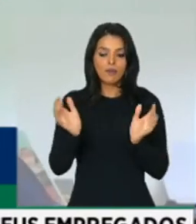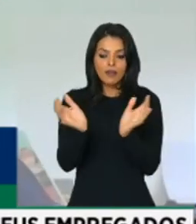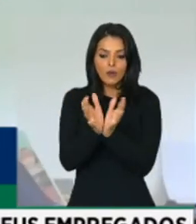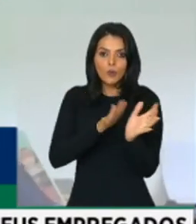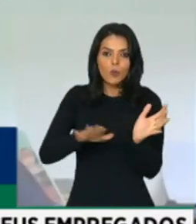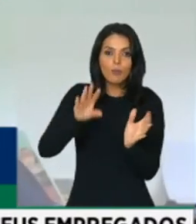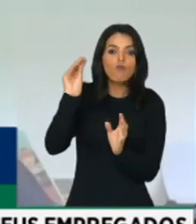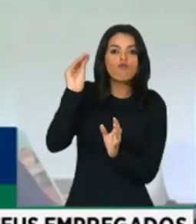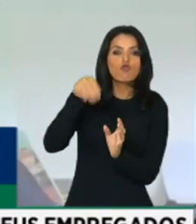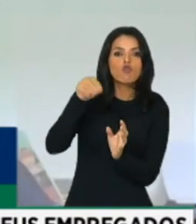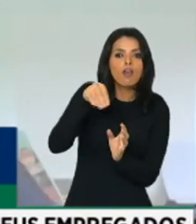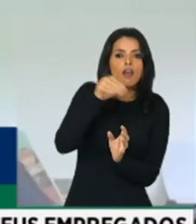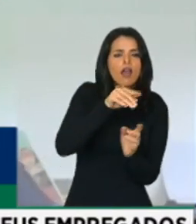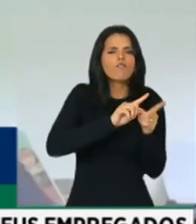ESTÃO EM LUGARES MAIS LONGÍNQUOS NO INTERIOR... DOS